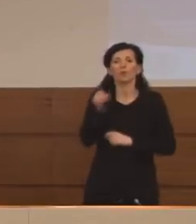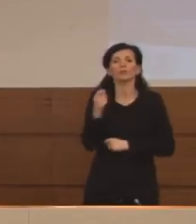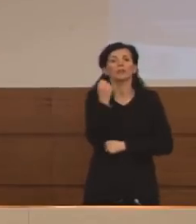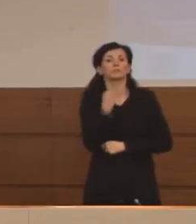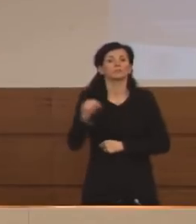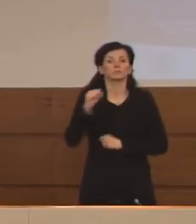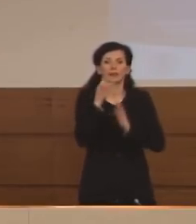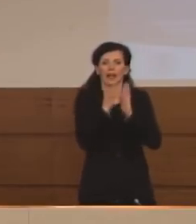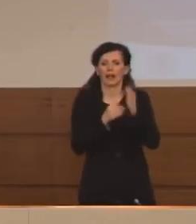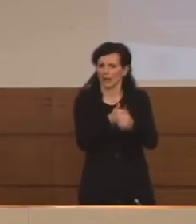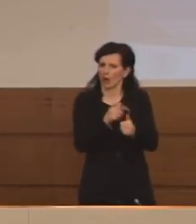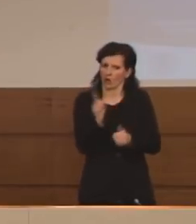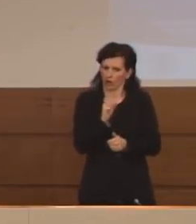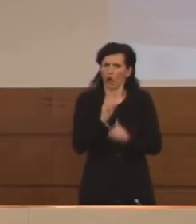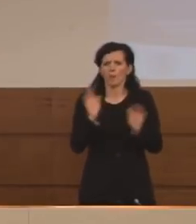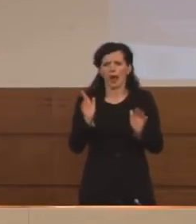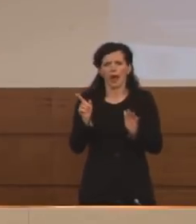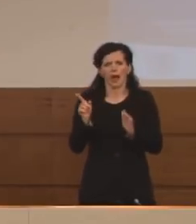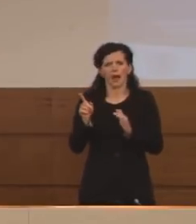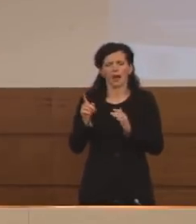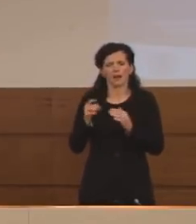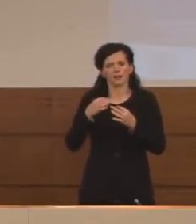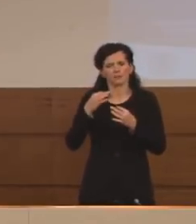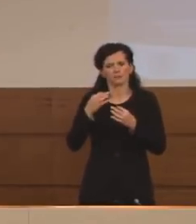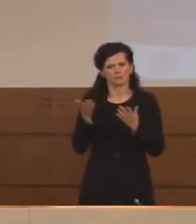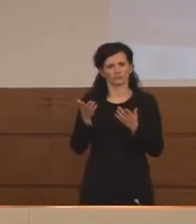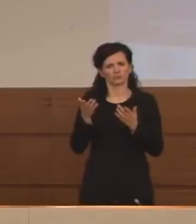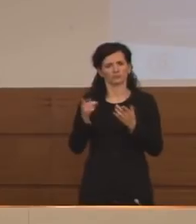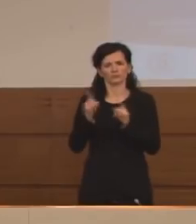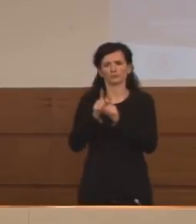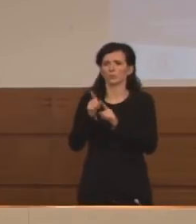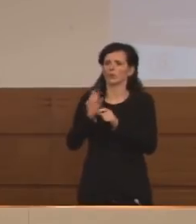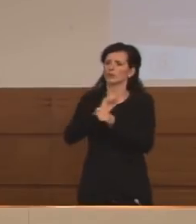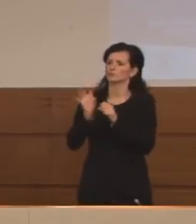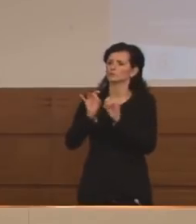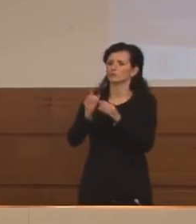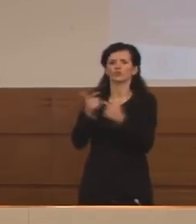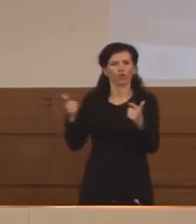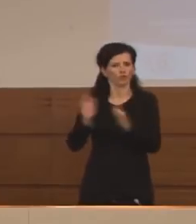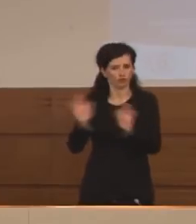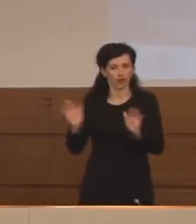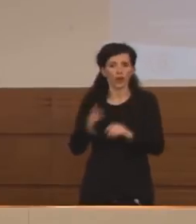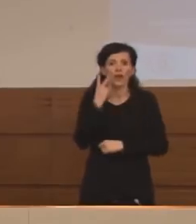In altri paesi, come in Inghilterra, voi avete visto che il Principe Carlo dopo una settimana stava già a spasso.